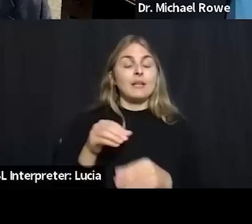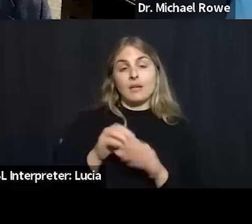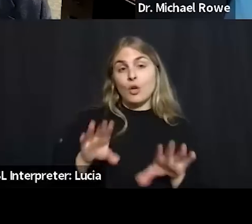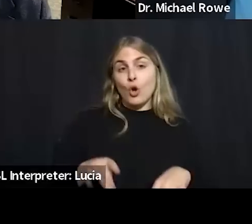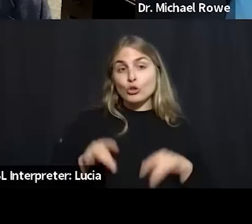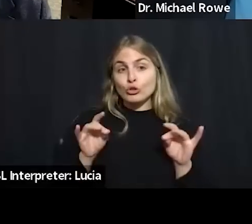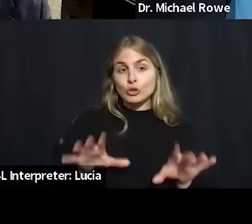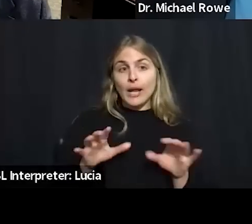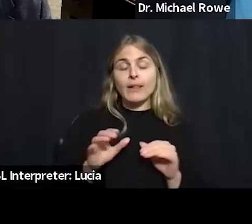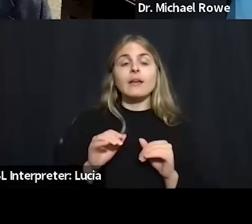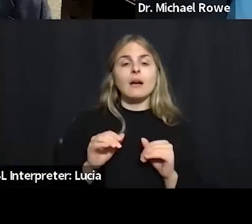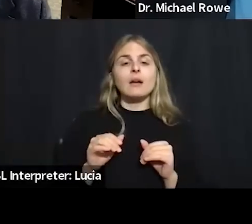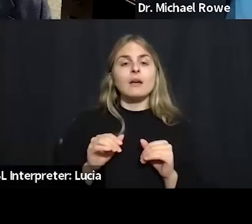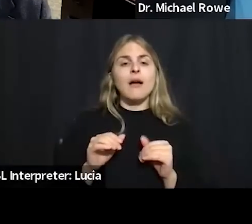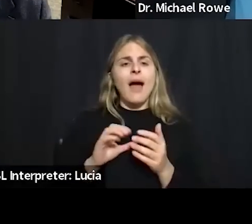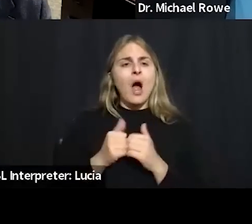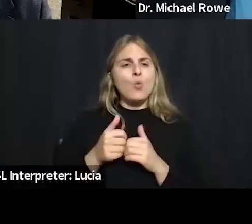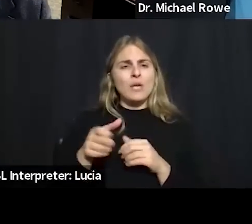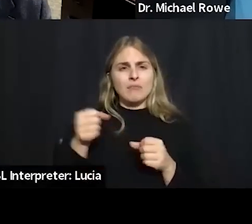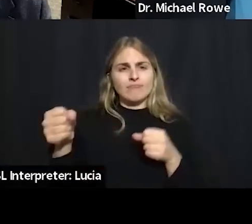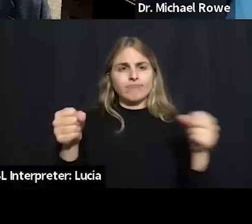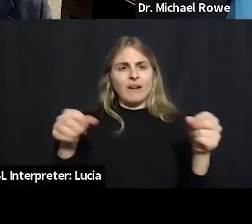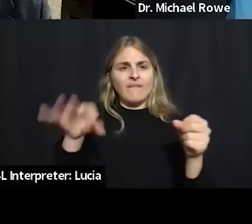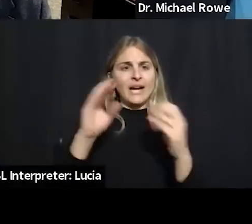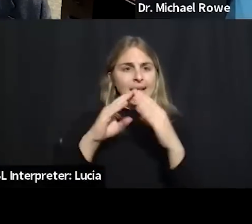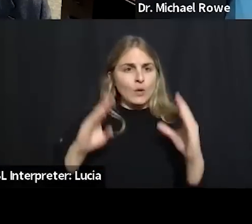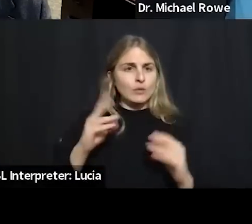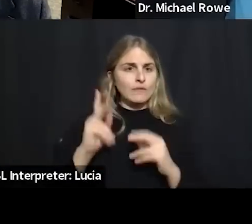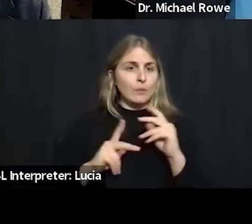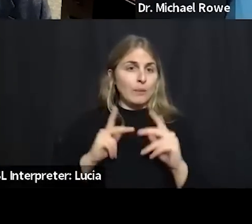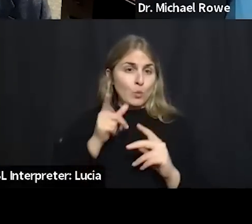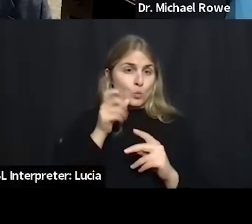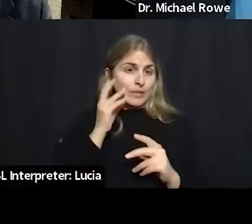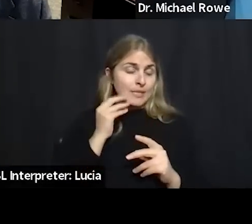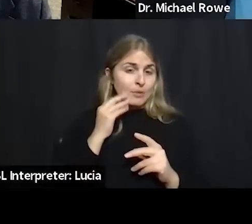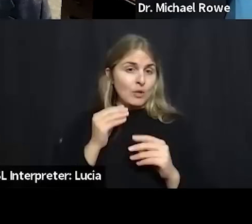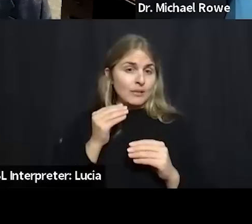la forma en que alojamos a las personas sin hogar es con una mentalidad de verdadera escasez.